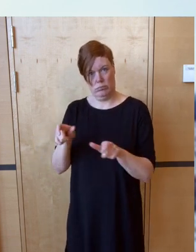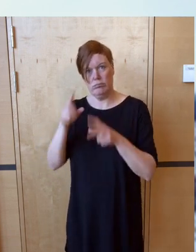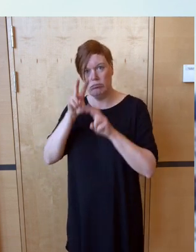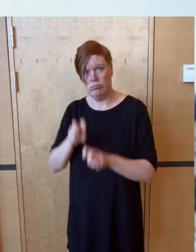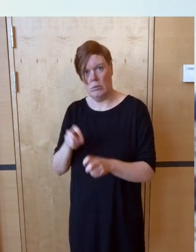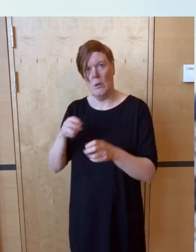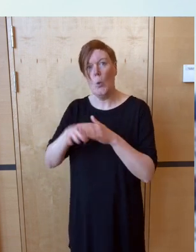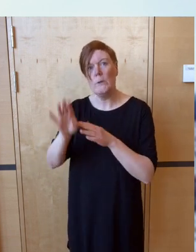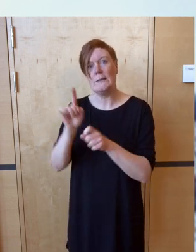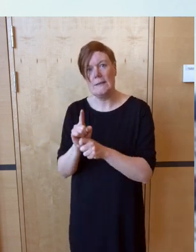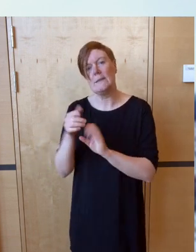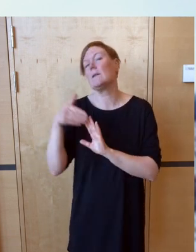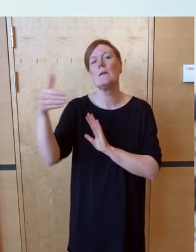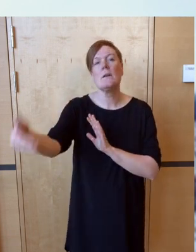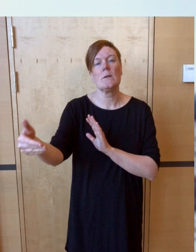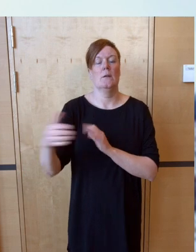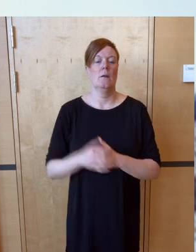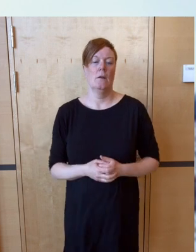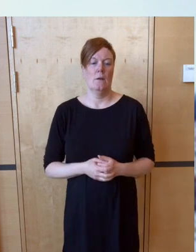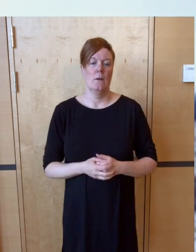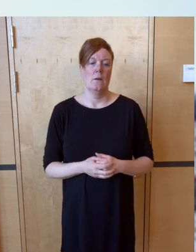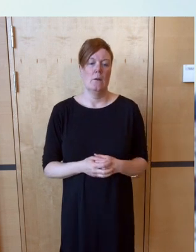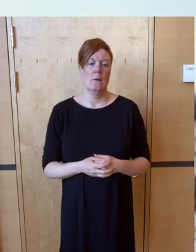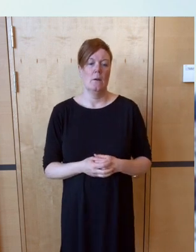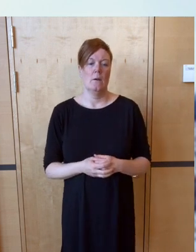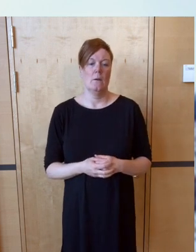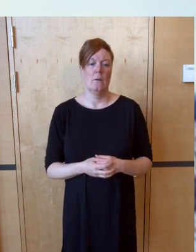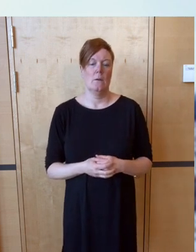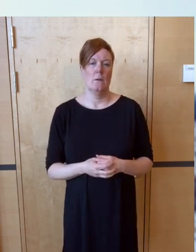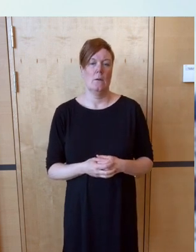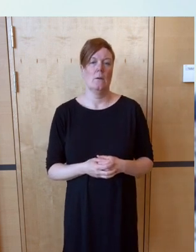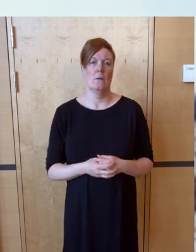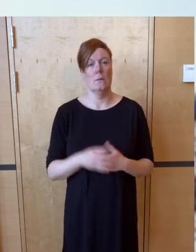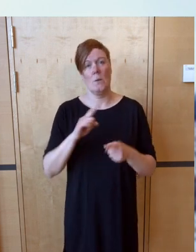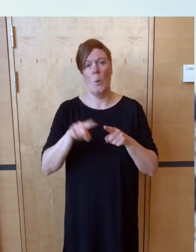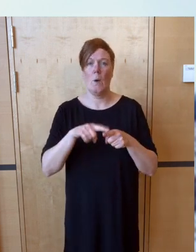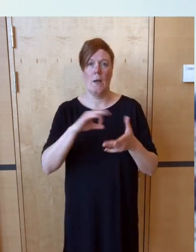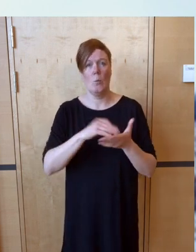Och de är andra stora investering som löper över flera års tid att de kommer